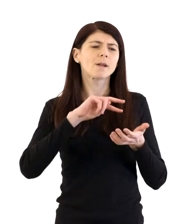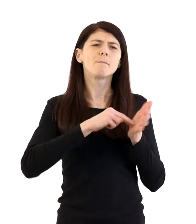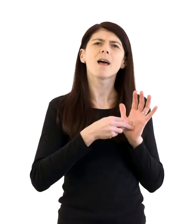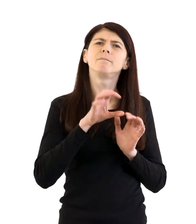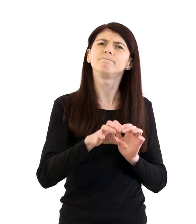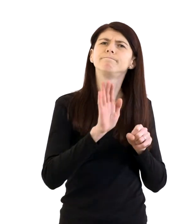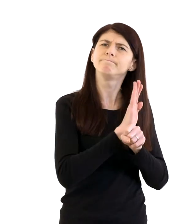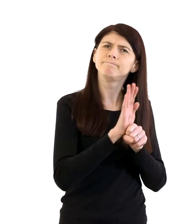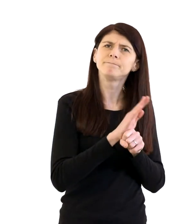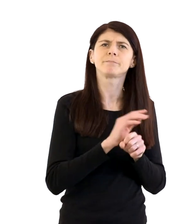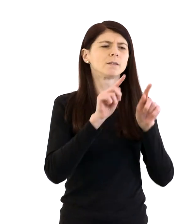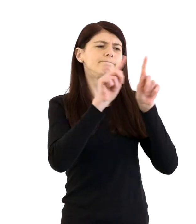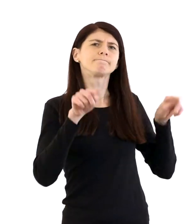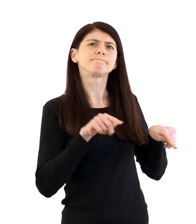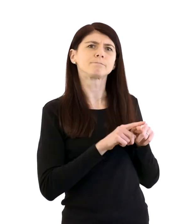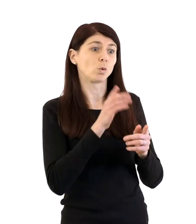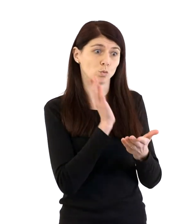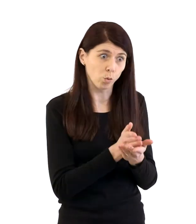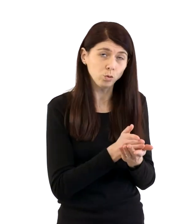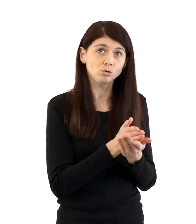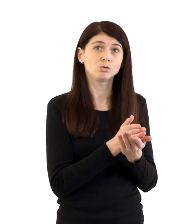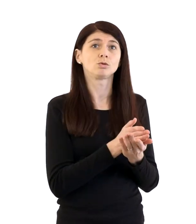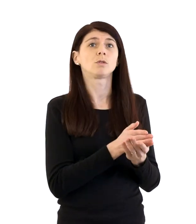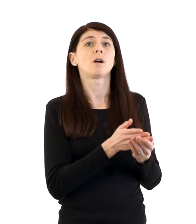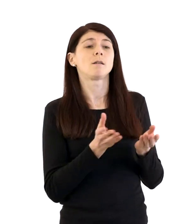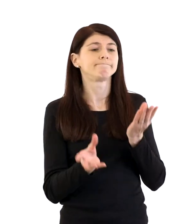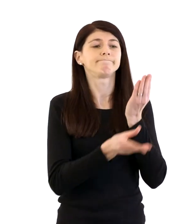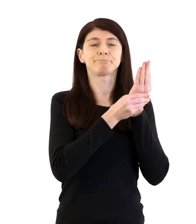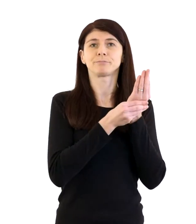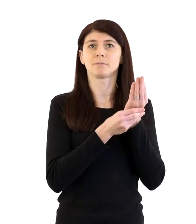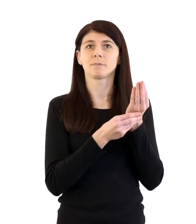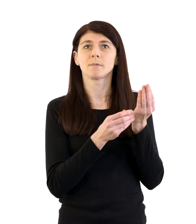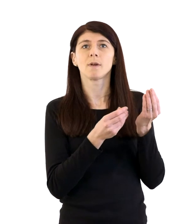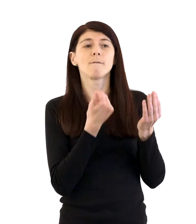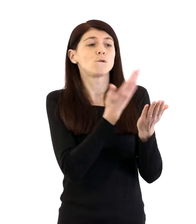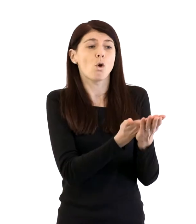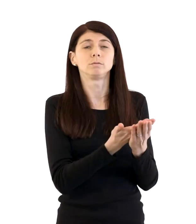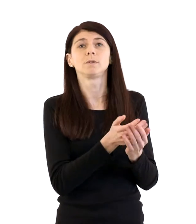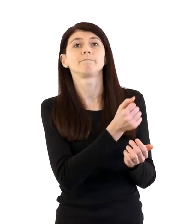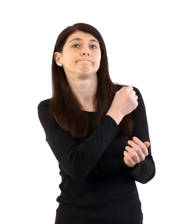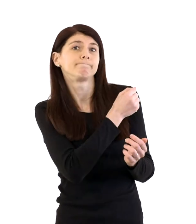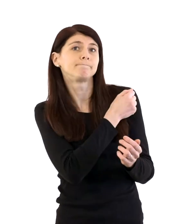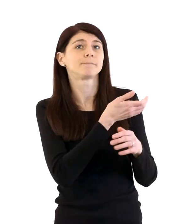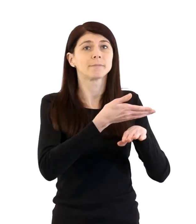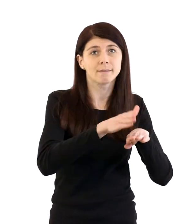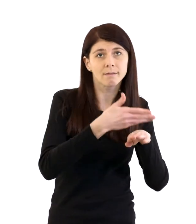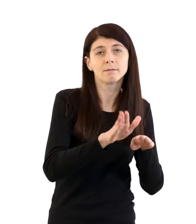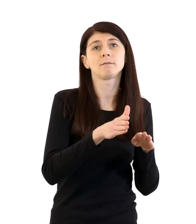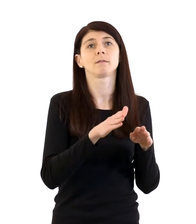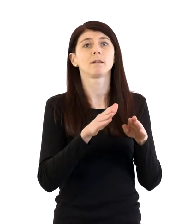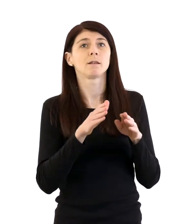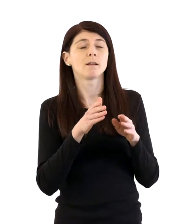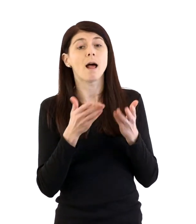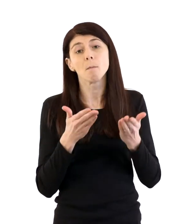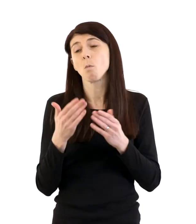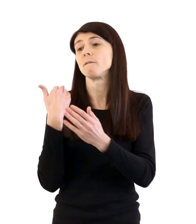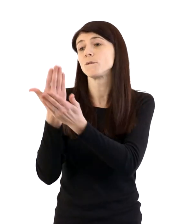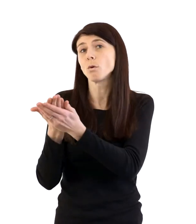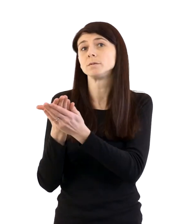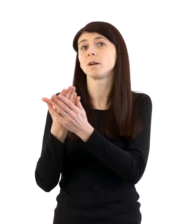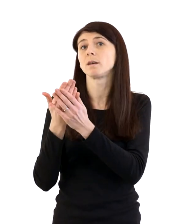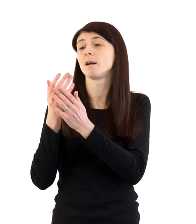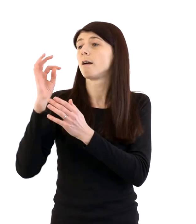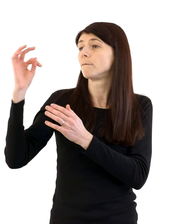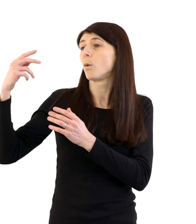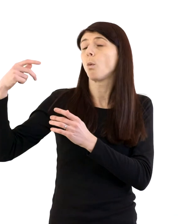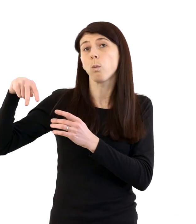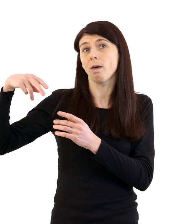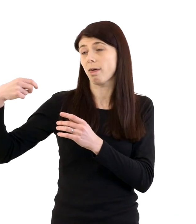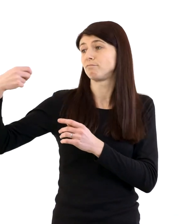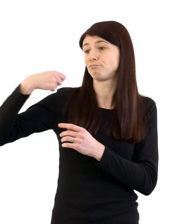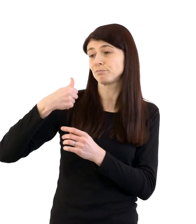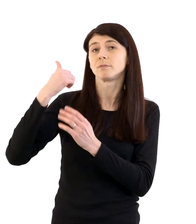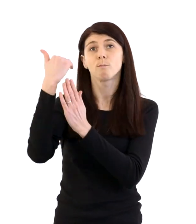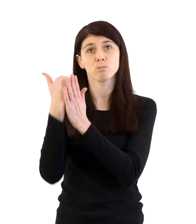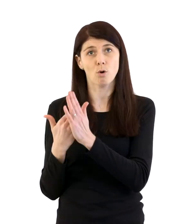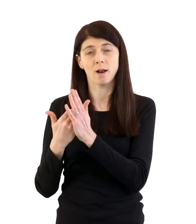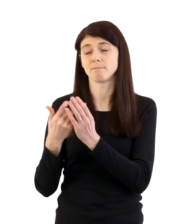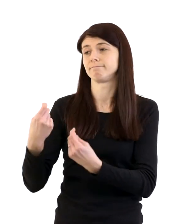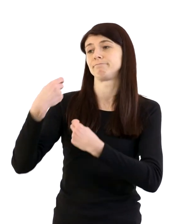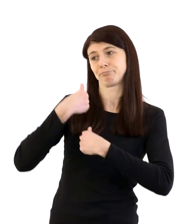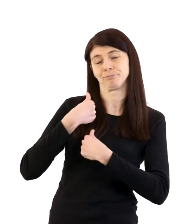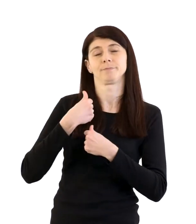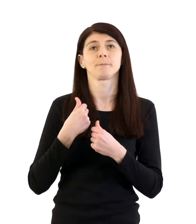Biznesplan często sporządzany jest jako załącznik do wniosku o pożyczkę, kredyt lub wniosku o wsparcie finansowe w ramach środków Unii Europejskiej.